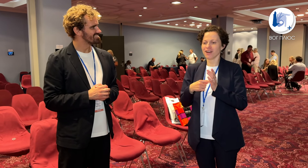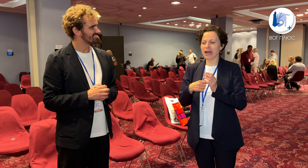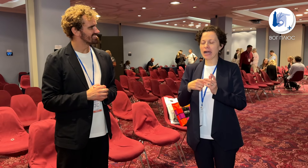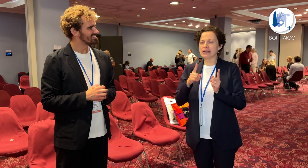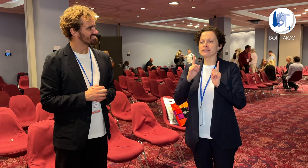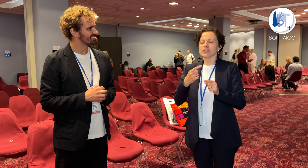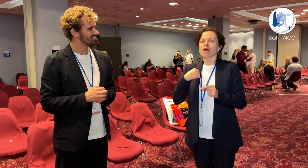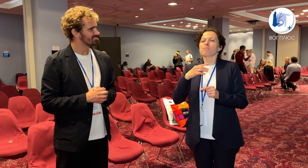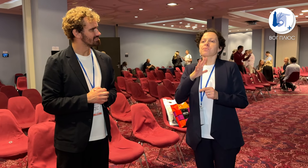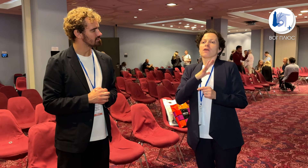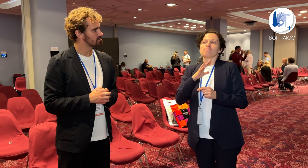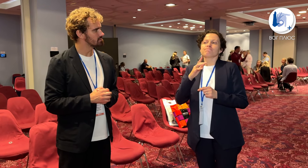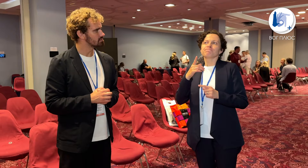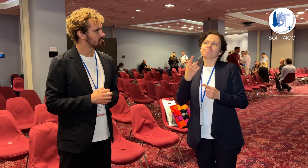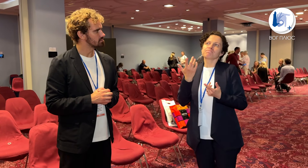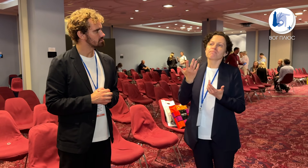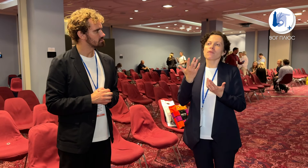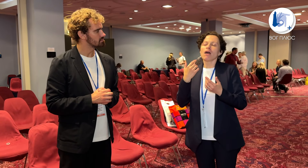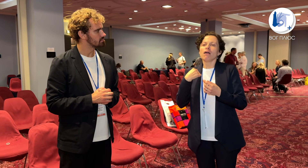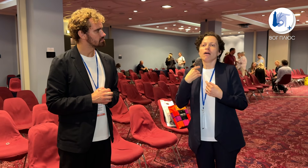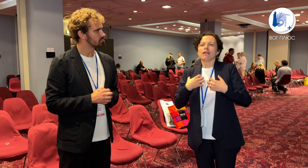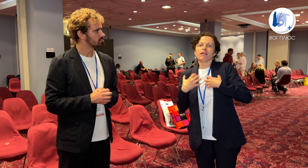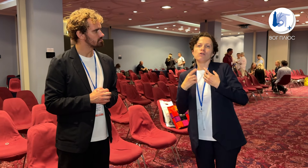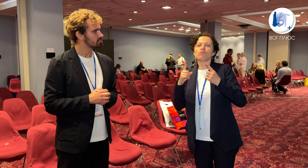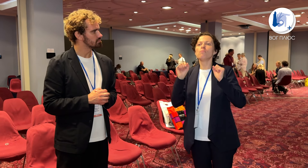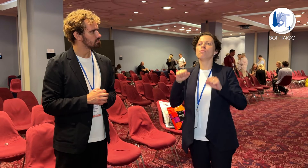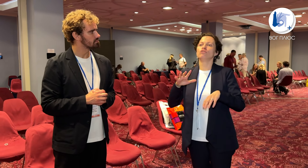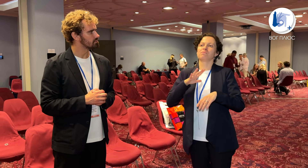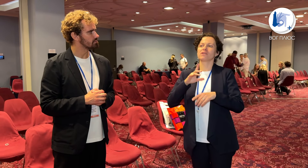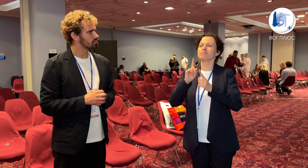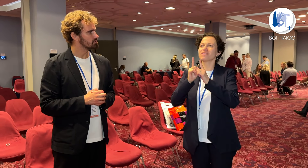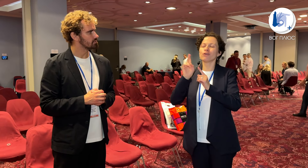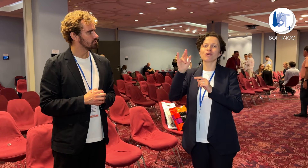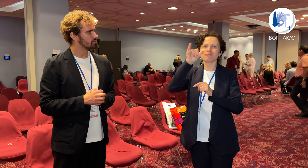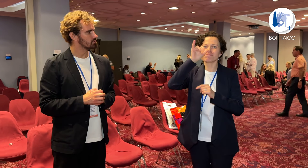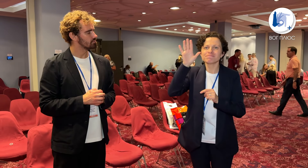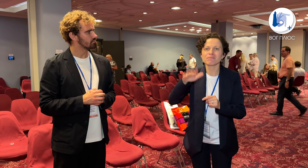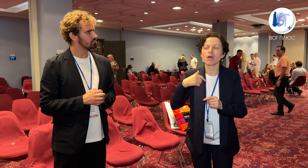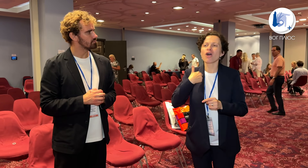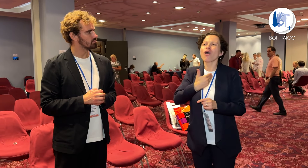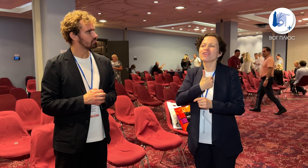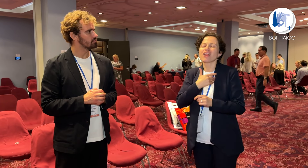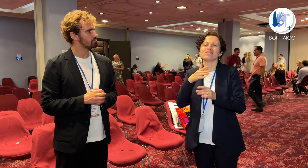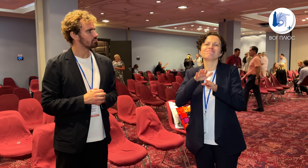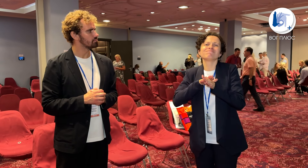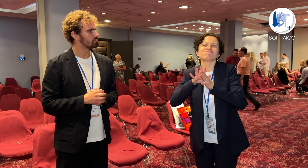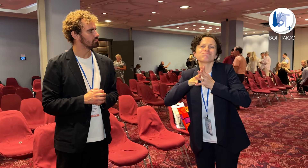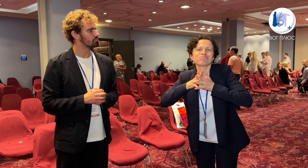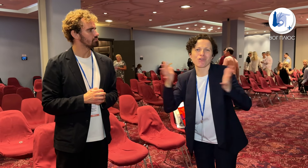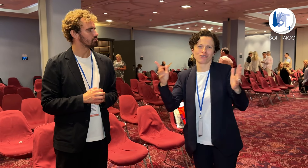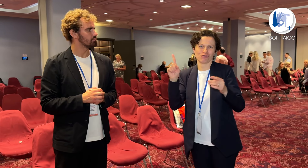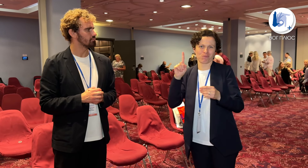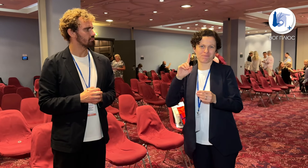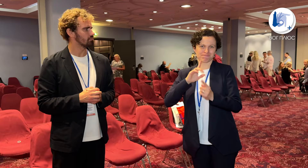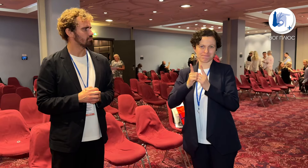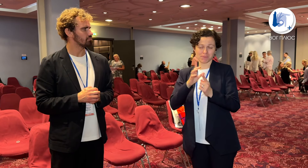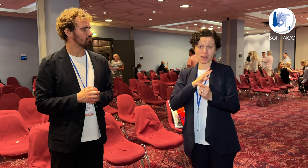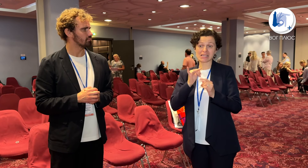У нас были опасения, что не все переводчики смогут приехать. А хотелось максимально возможного количества участников.